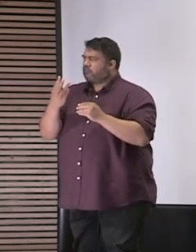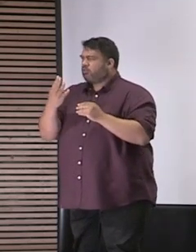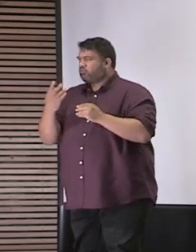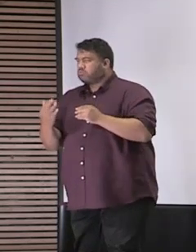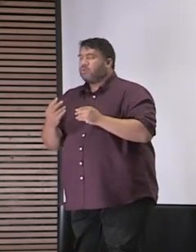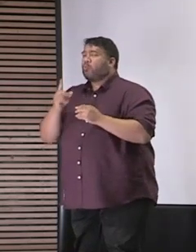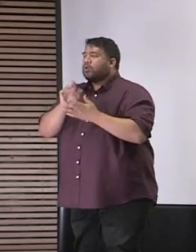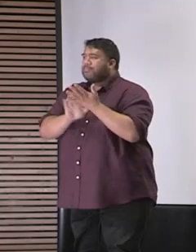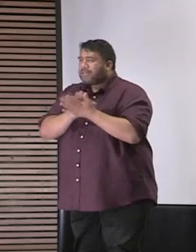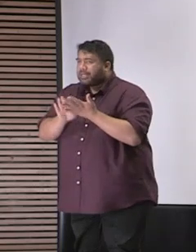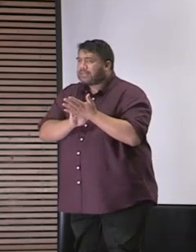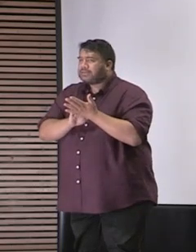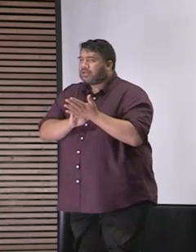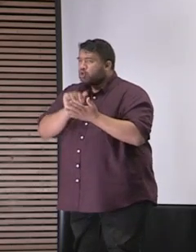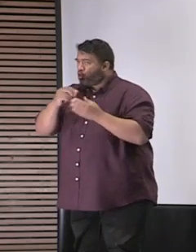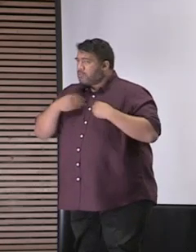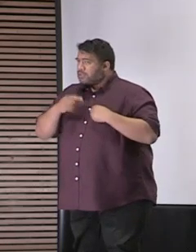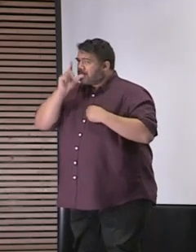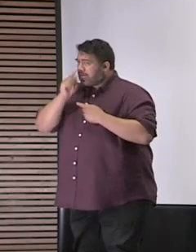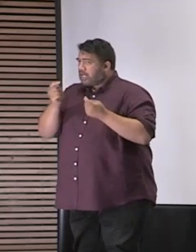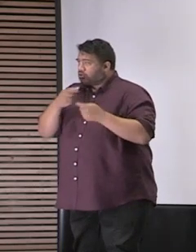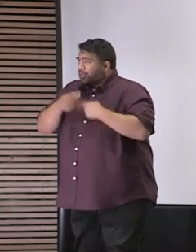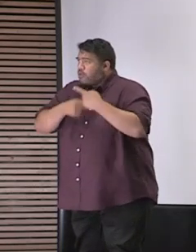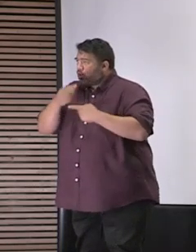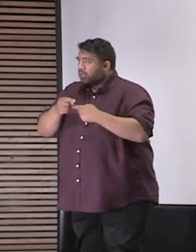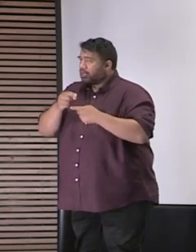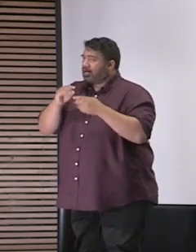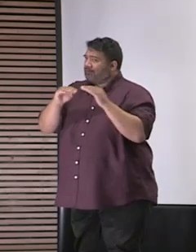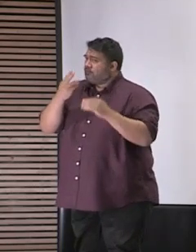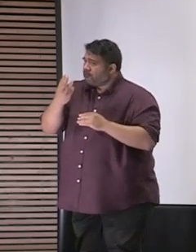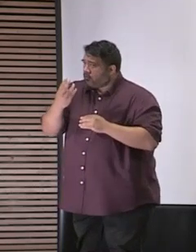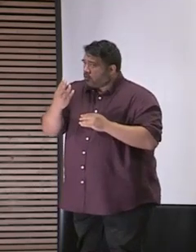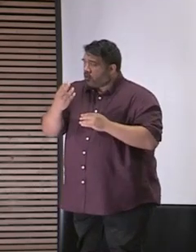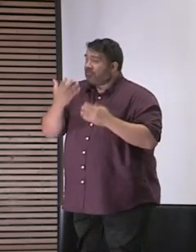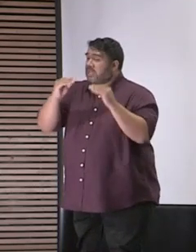pedido a algunas partes del sector educativo que planifiquen cómo se verán los diferentes niveles de alerta y cómo pueden ayudarnos con, por ejemplo, el rastreo intensivo de contratos